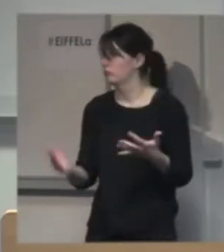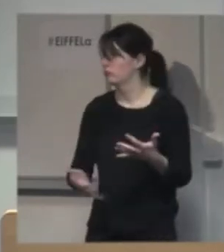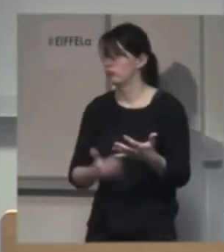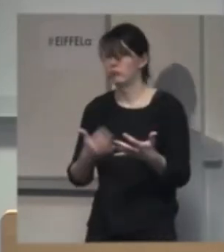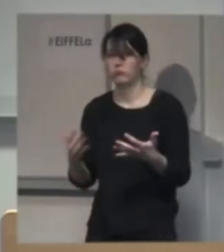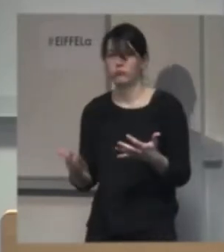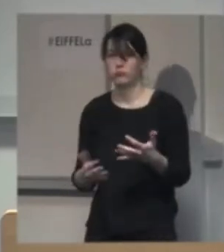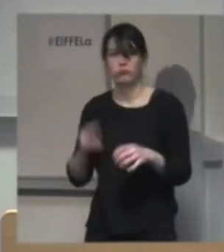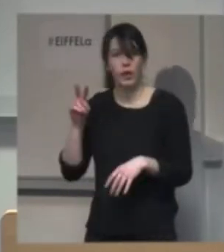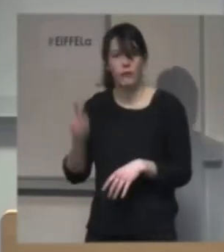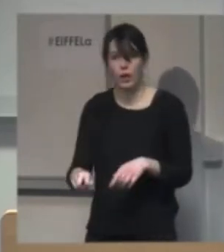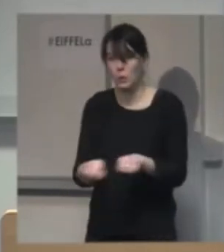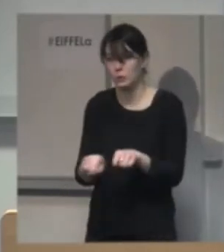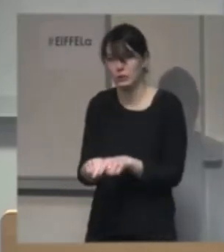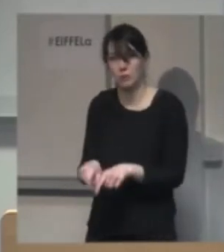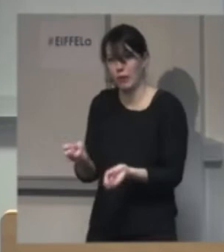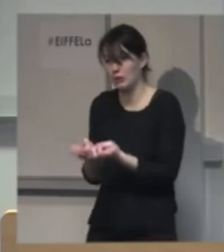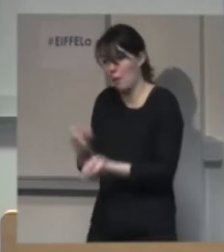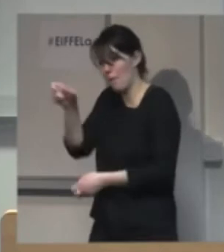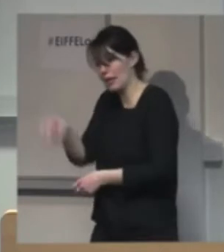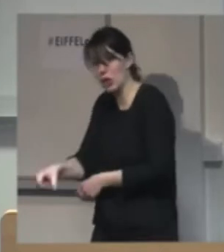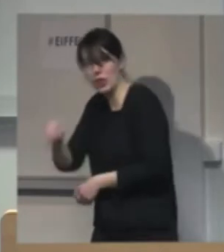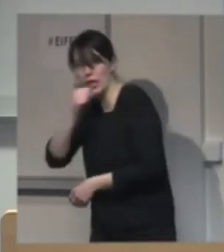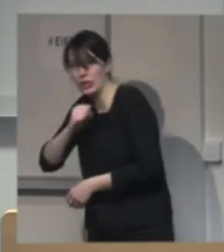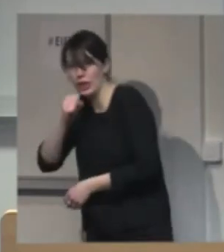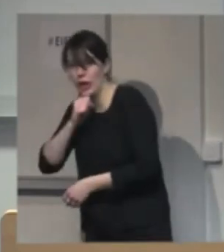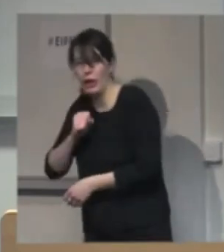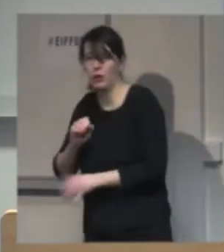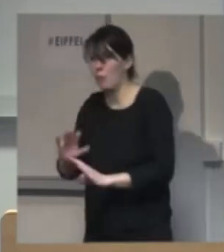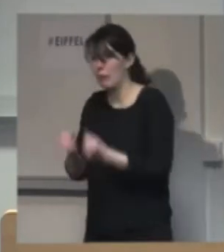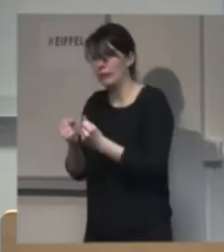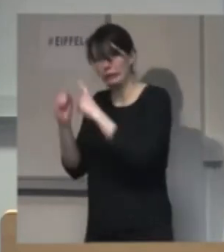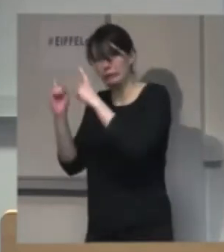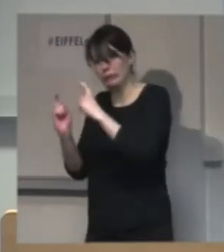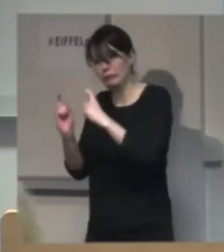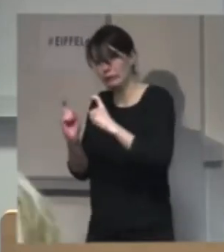ça concerne aussi les personnes âgées dont les capacités diminuent avec l'âge parfois.